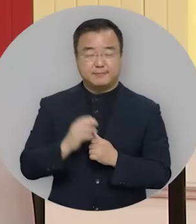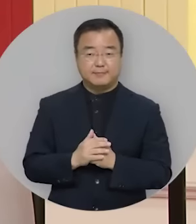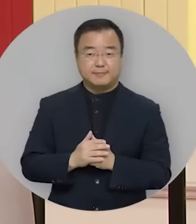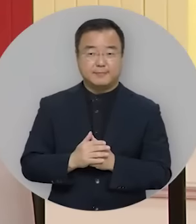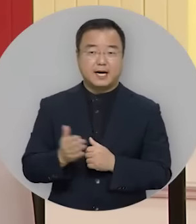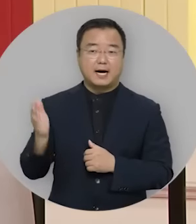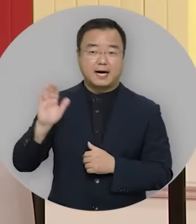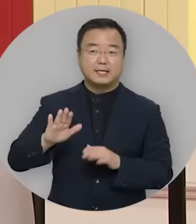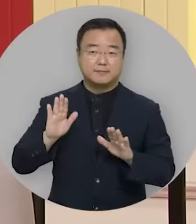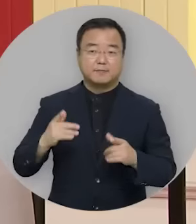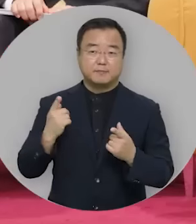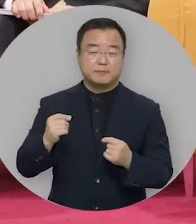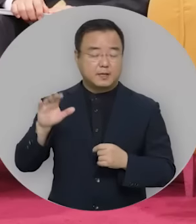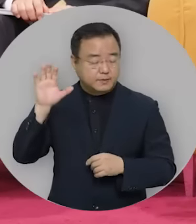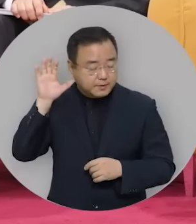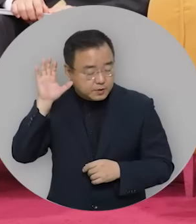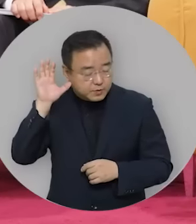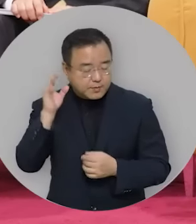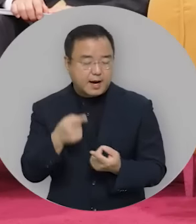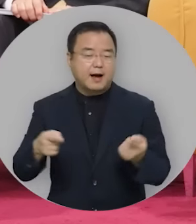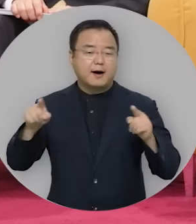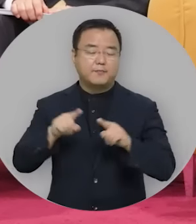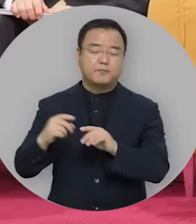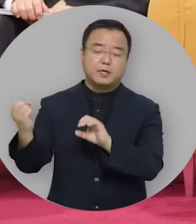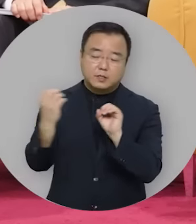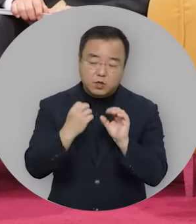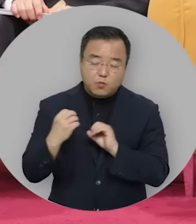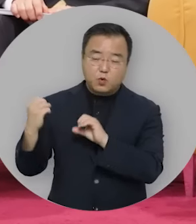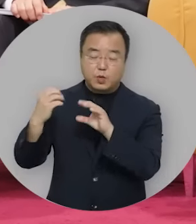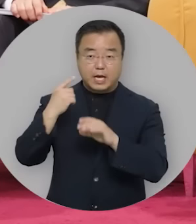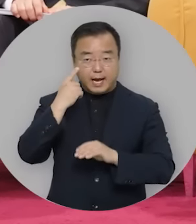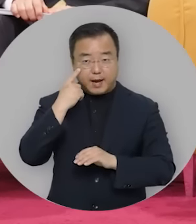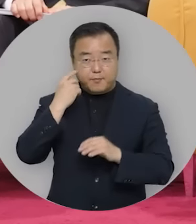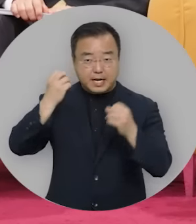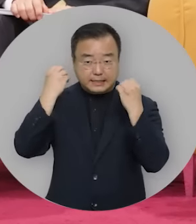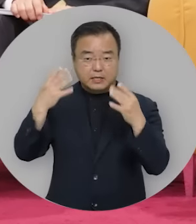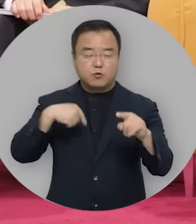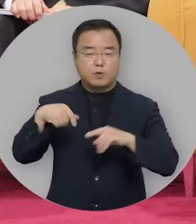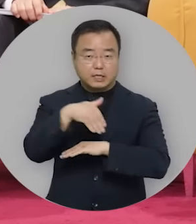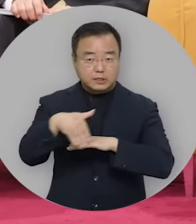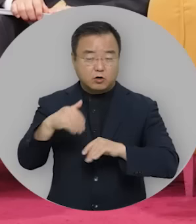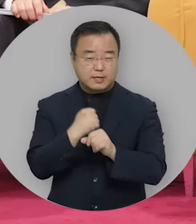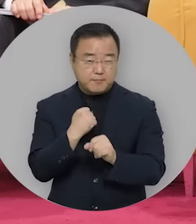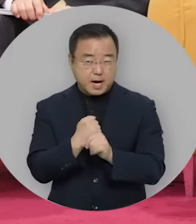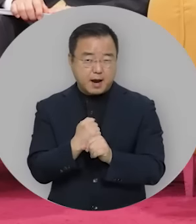하지만 이렇게 귀 기울이고 함께 이야기를 나누고 또 새로운 정책을 만드는 게